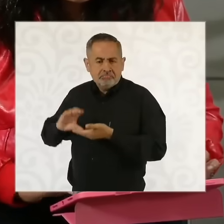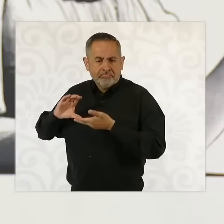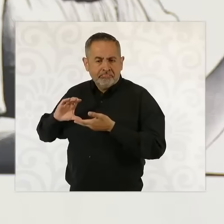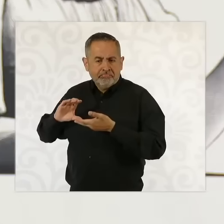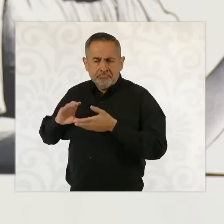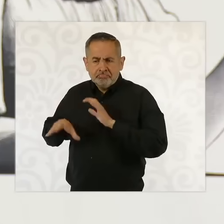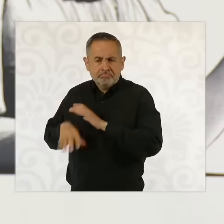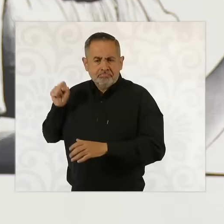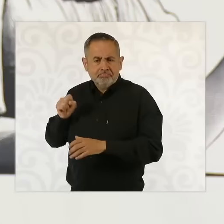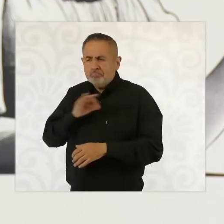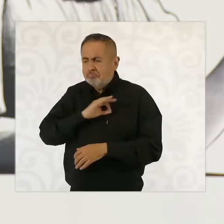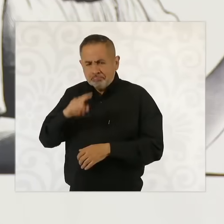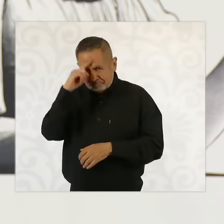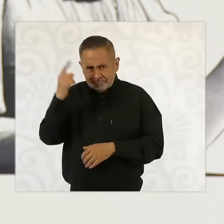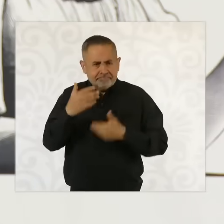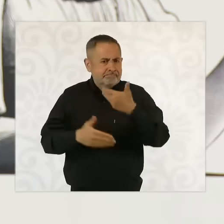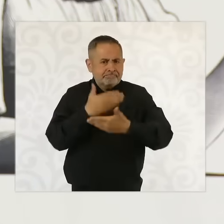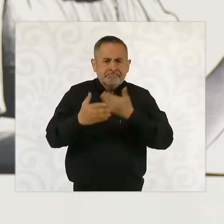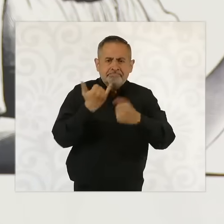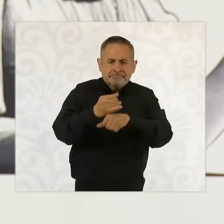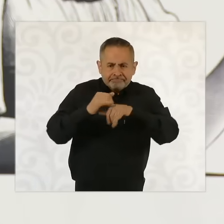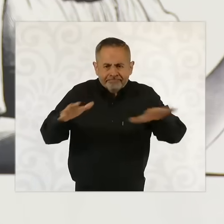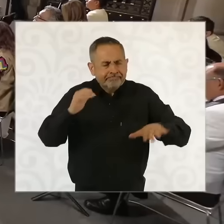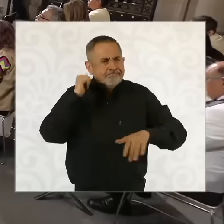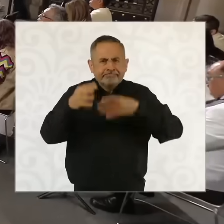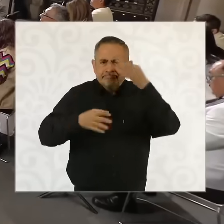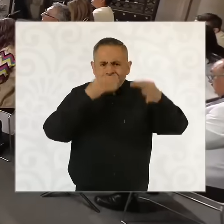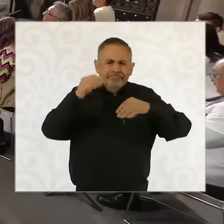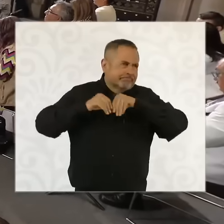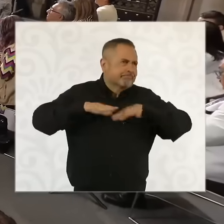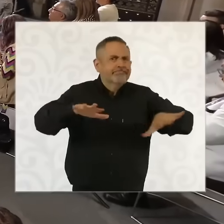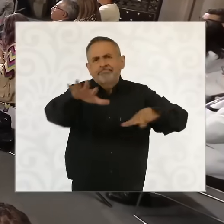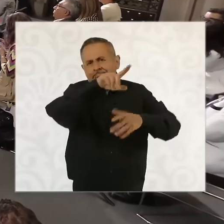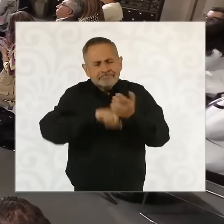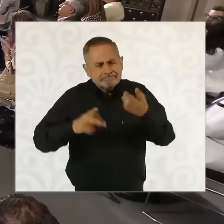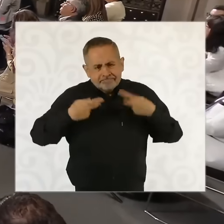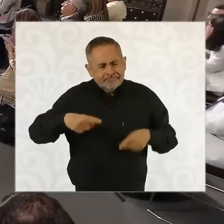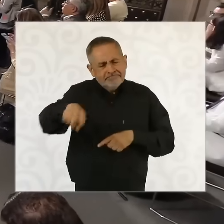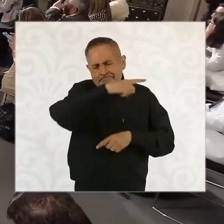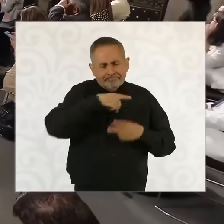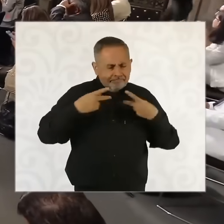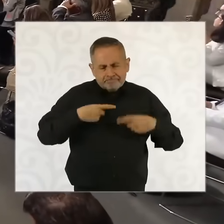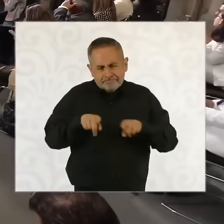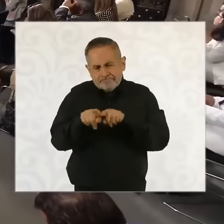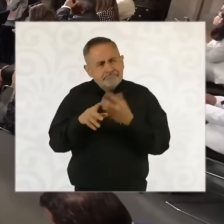y y podría ampliar la información para beneficio de de nuestros hermanos paisanos allá en Estados